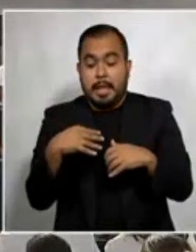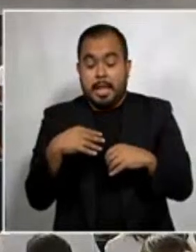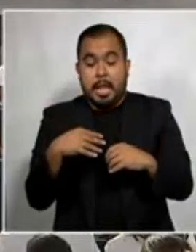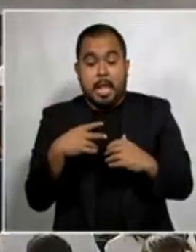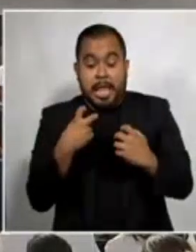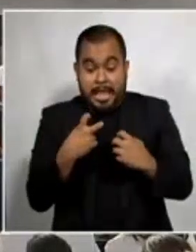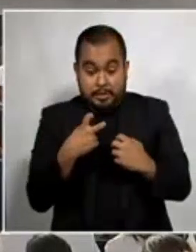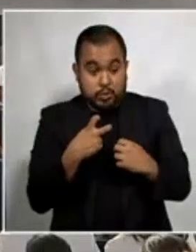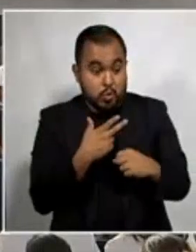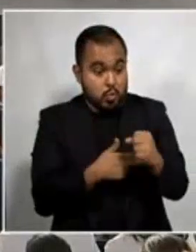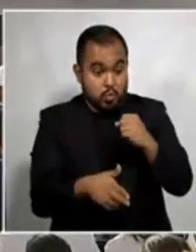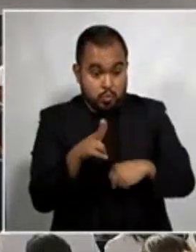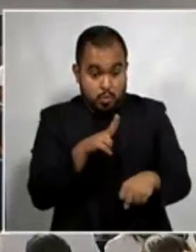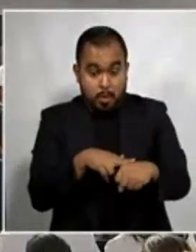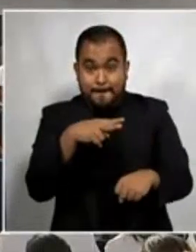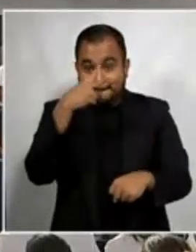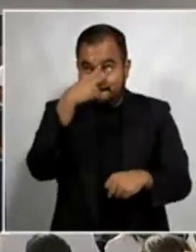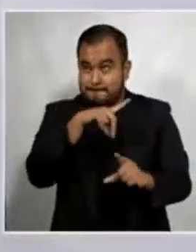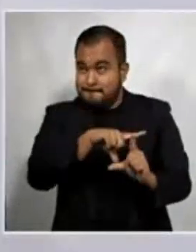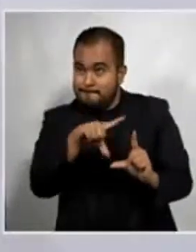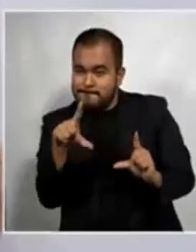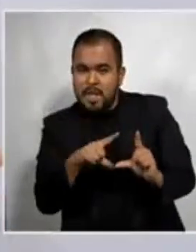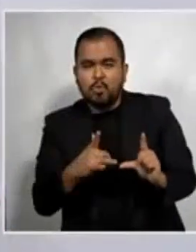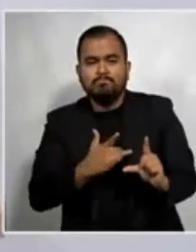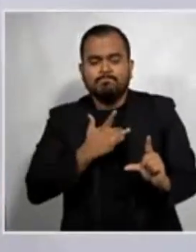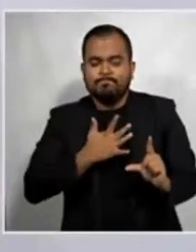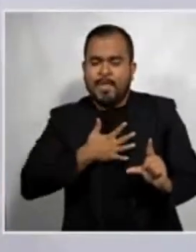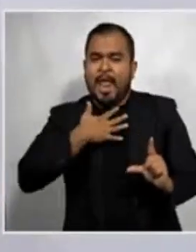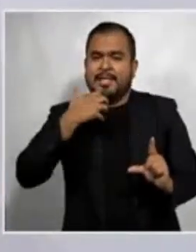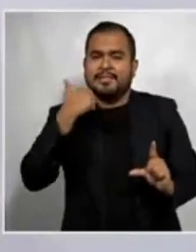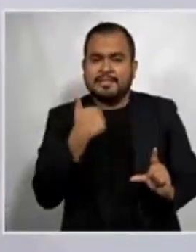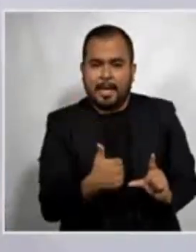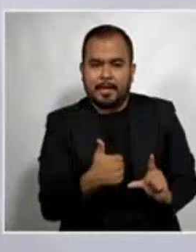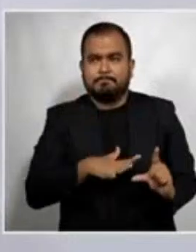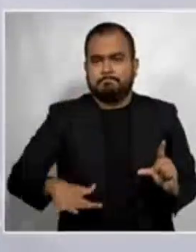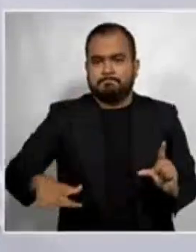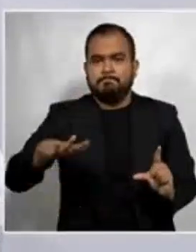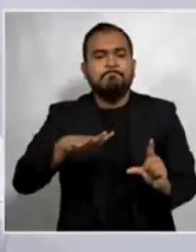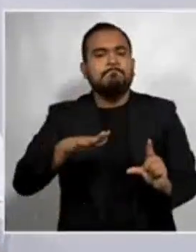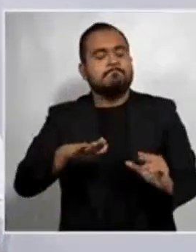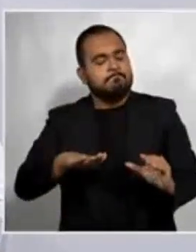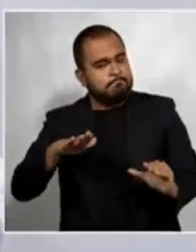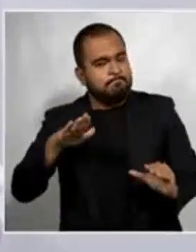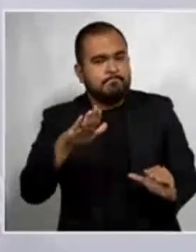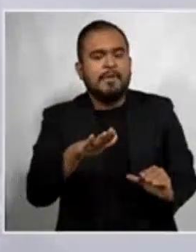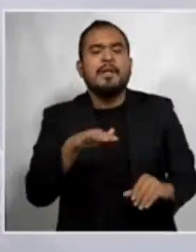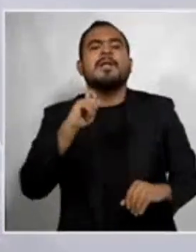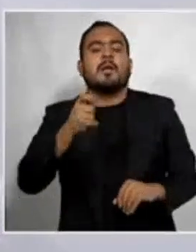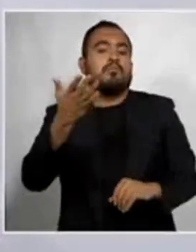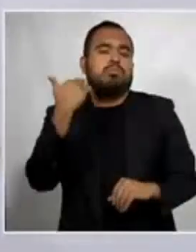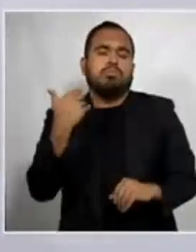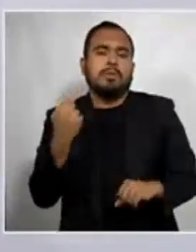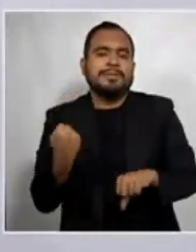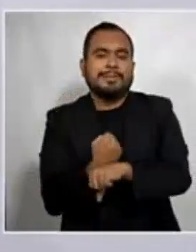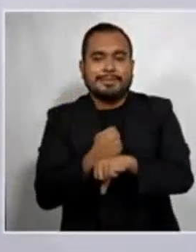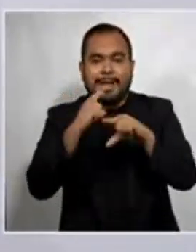de bienestar social que soñaron entre otros Emiliano Zapata, que nació un día como hoy,